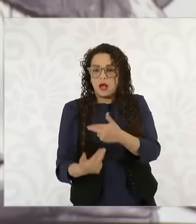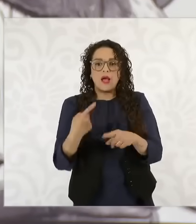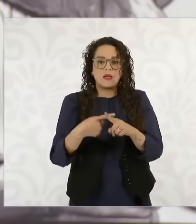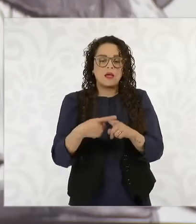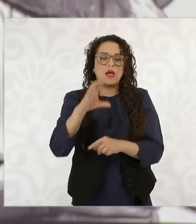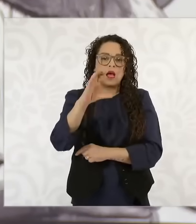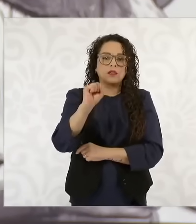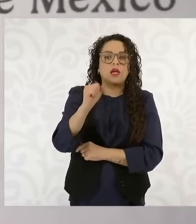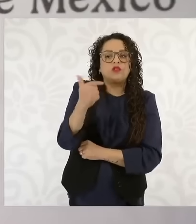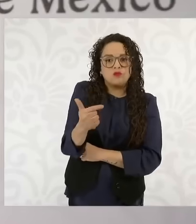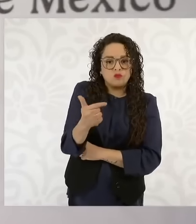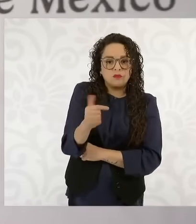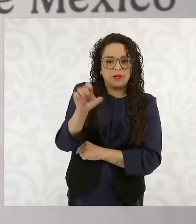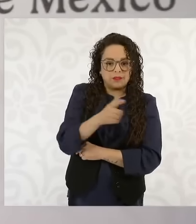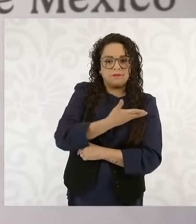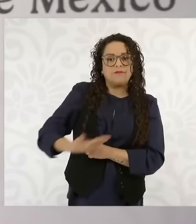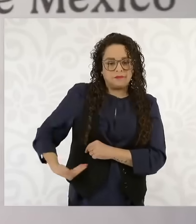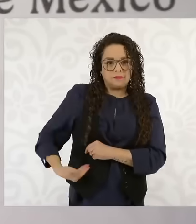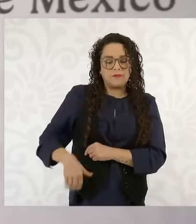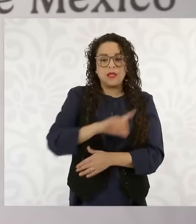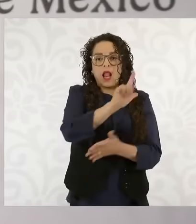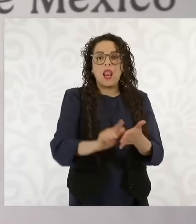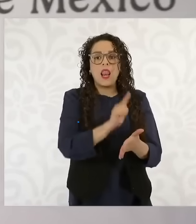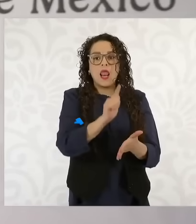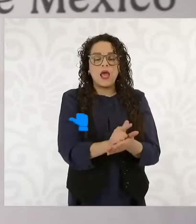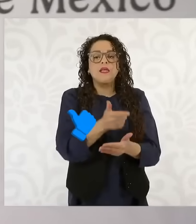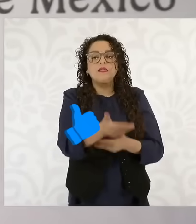pero cambia una ley que es la ley del Servicio Público de energía eléctrica.